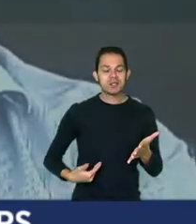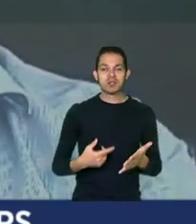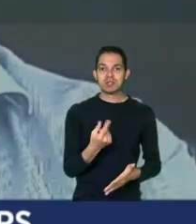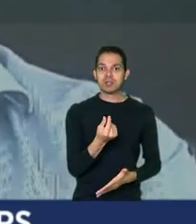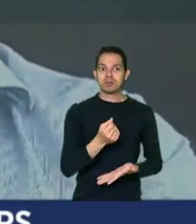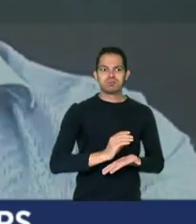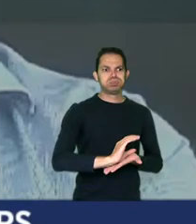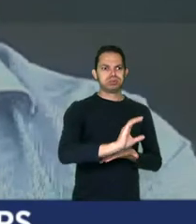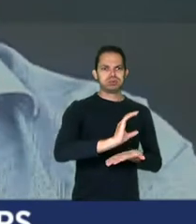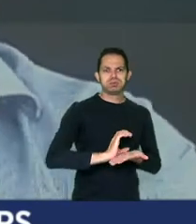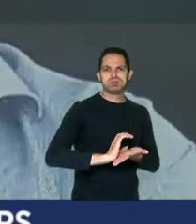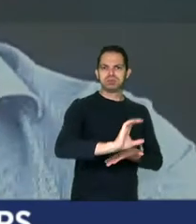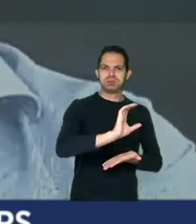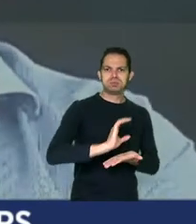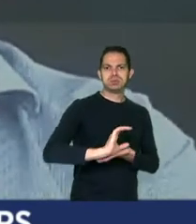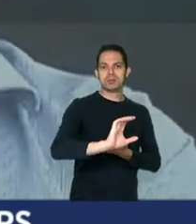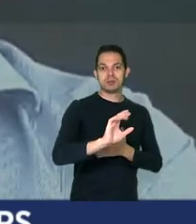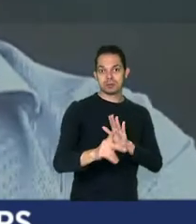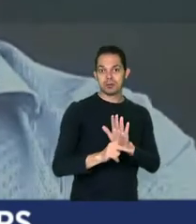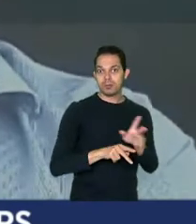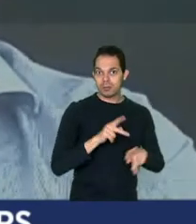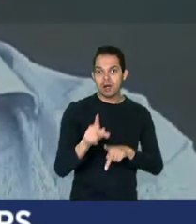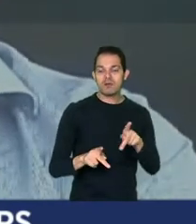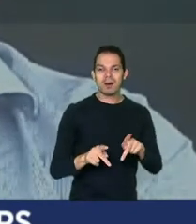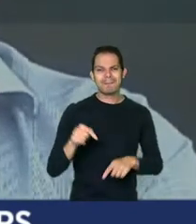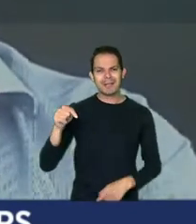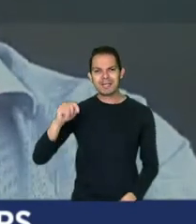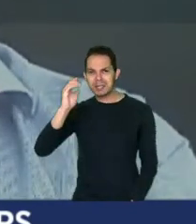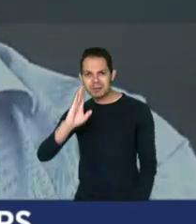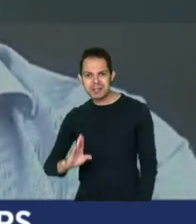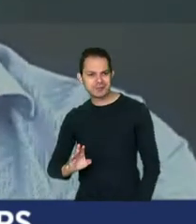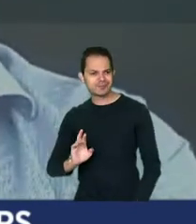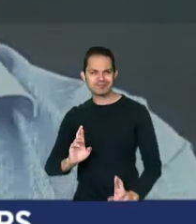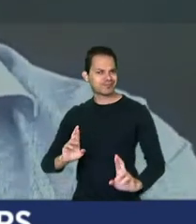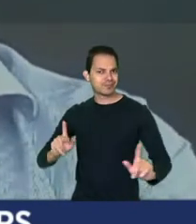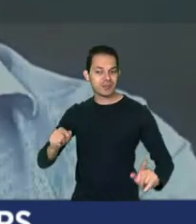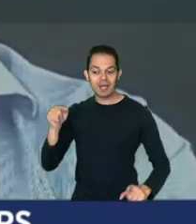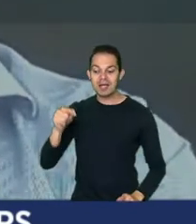GOVERNOS E GASTARAM TRILHÕES DE DINHEIRO PÚBLICO. MAS AQUI NÃO, AQUI O QUE SE FAZ É USAR A PANDEMIA COMO DESCULPA